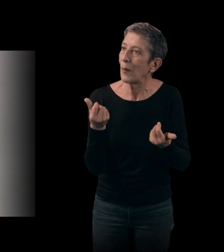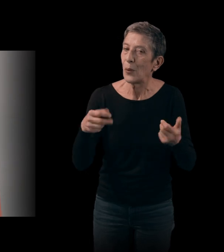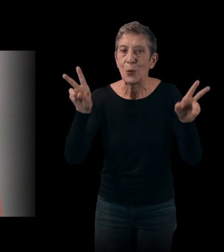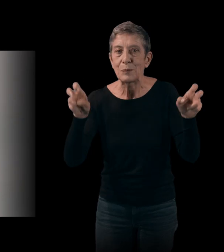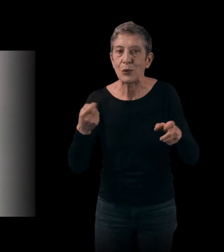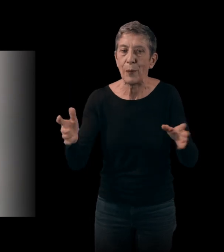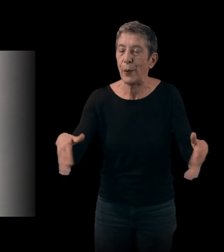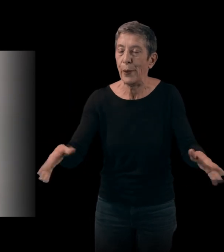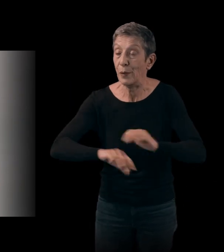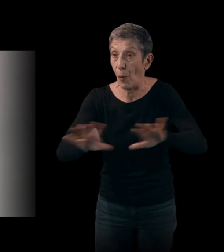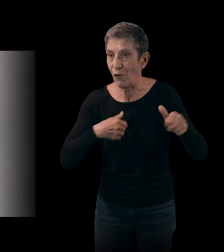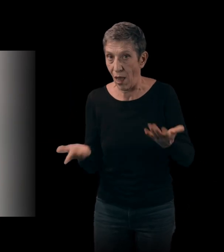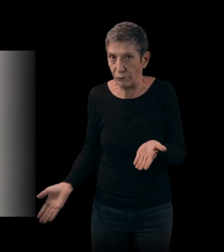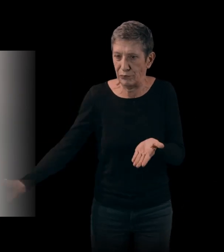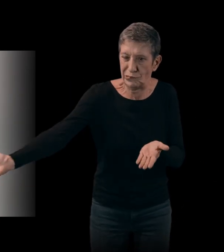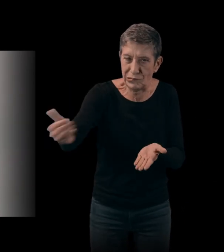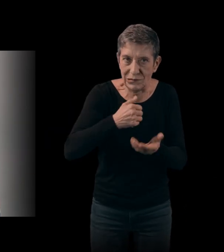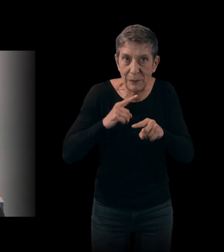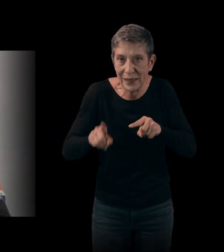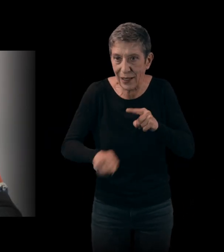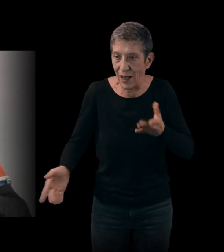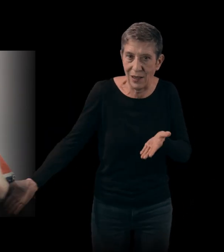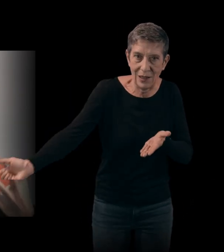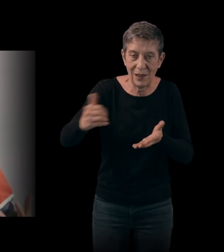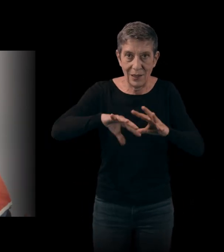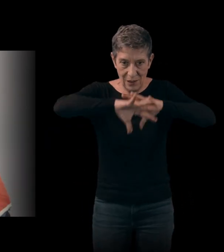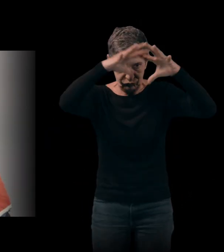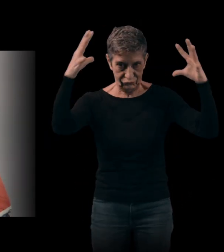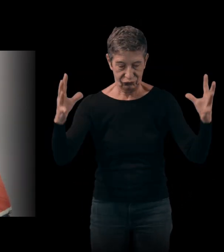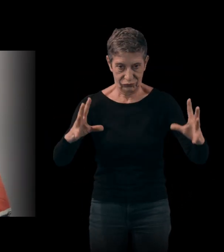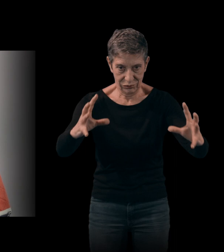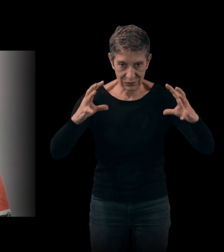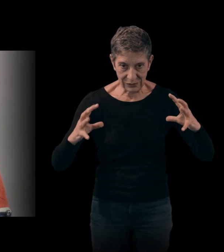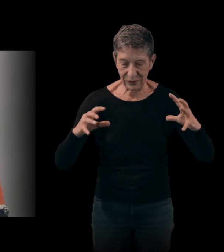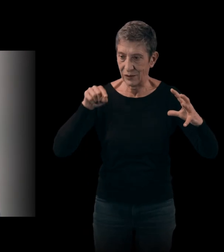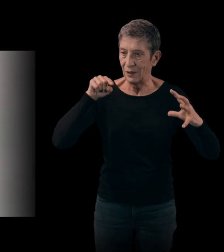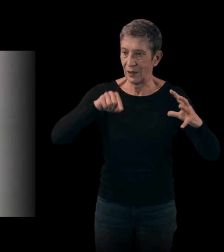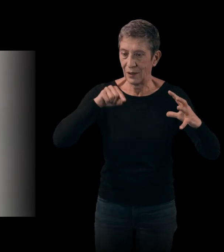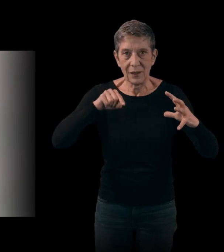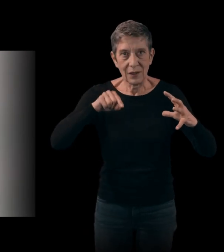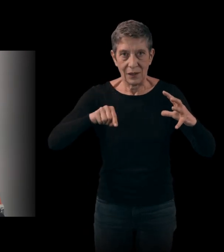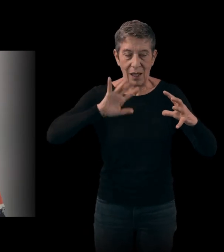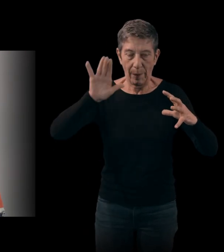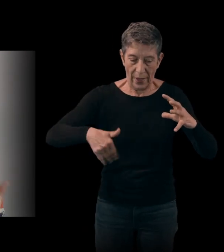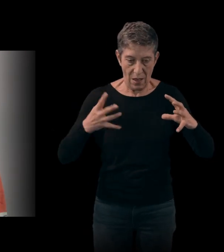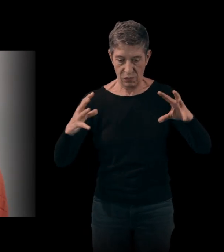Mais c'est ça, on collecte du matériel et puis après on a cette masse de matériaux, vous faites des choses, vous réfléchissez dessus.